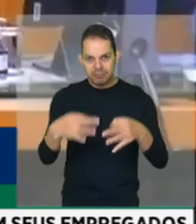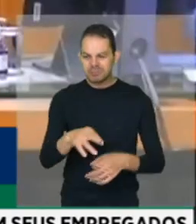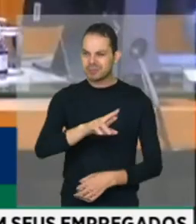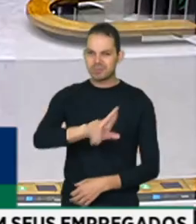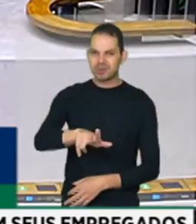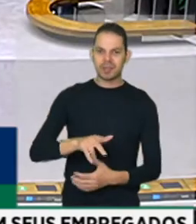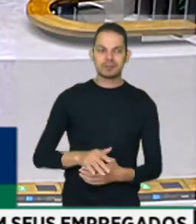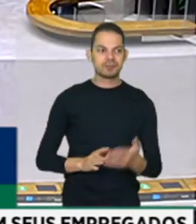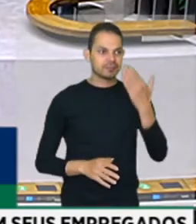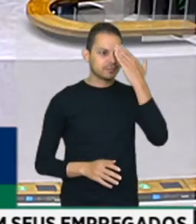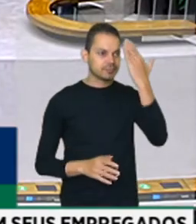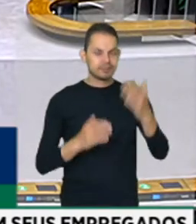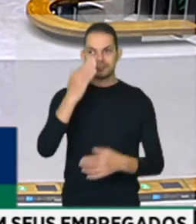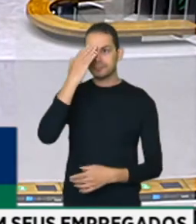[PRESIDENTE]: OBRIGADO,